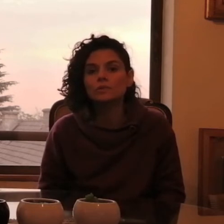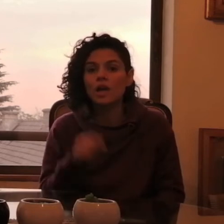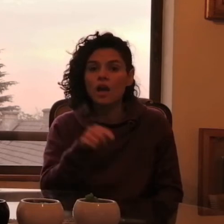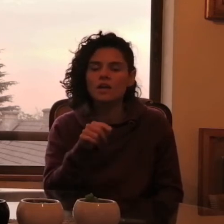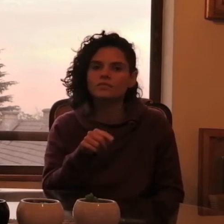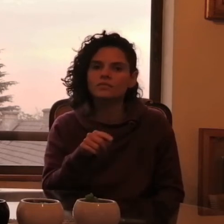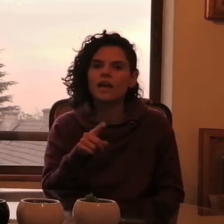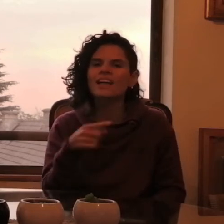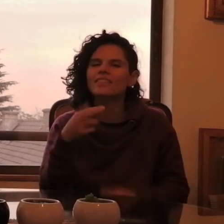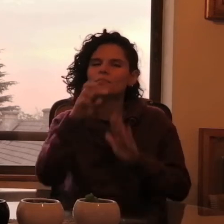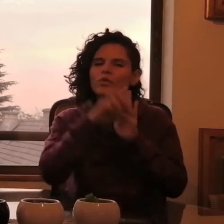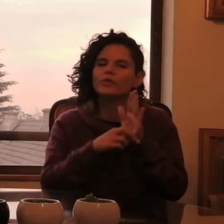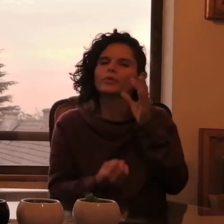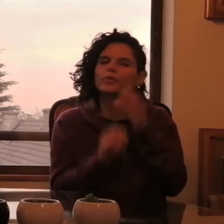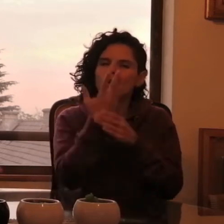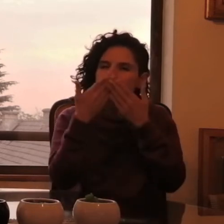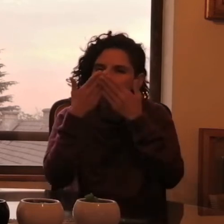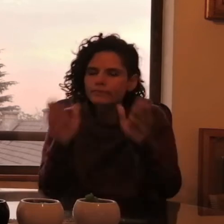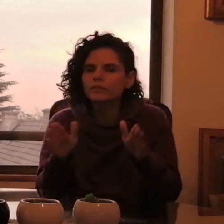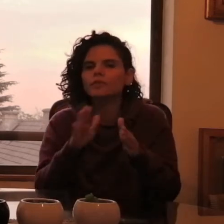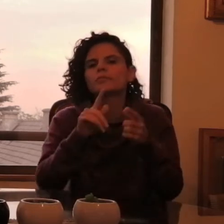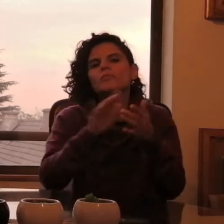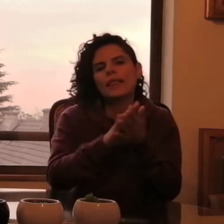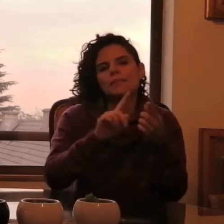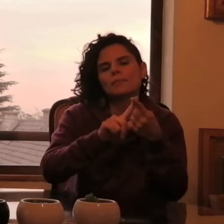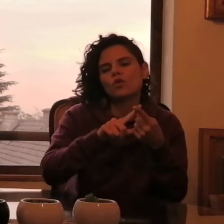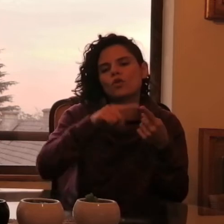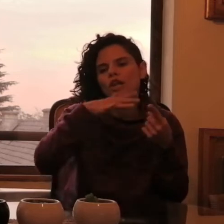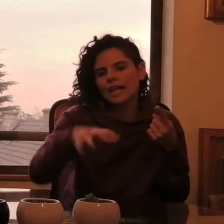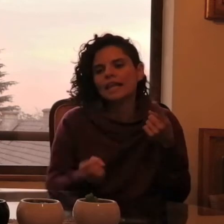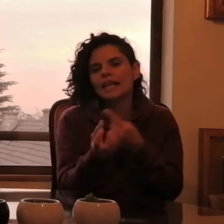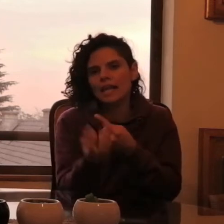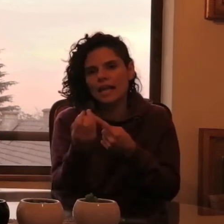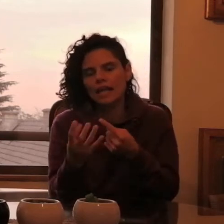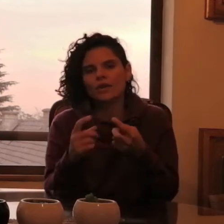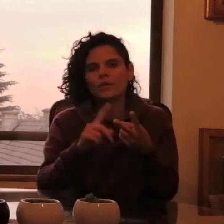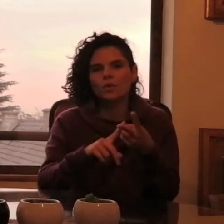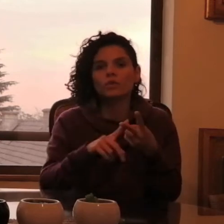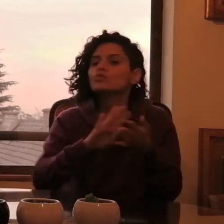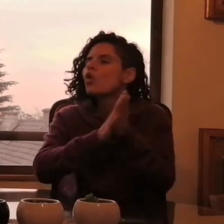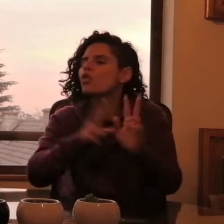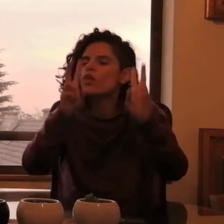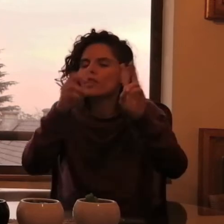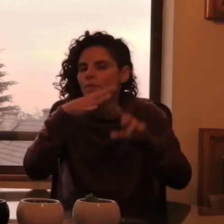proyectos distintos a proyectos de riego de cualquier otra cosa relacionada como con recursos hídricos pero no eran centrales